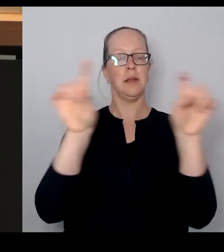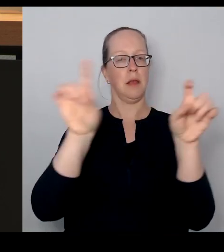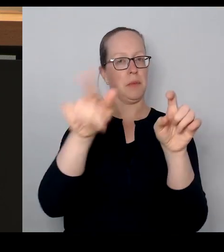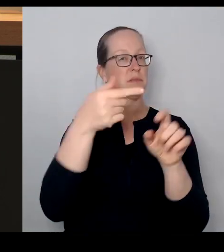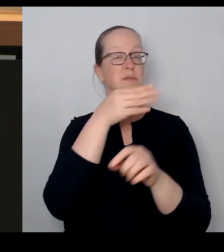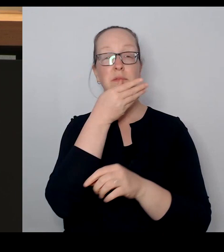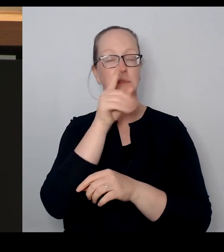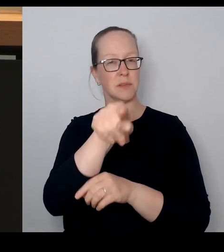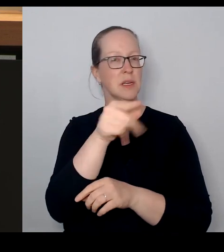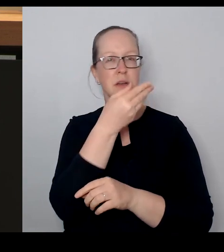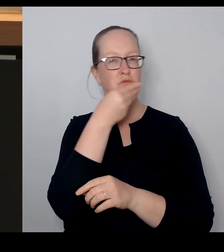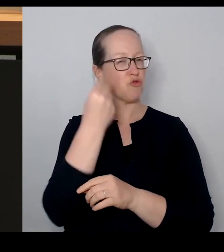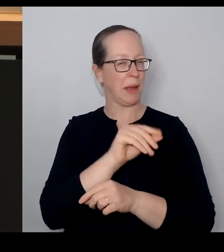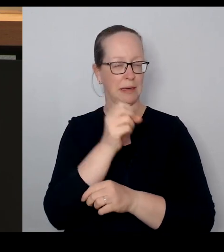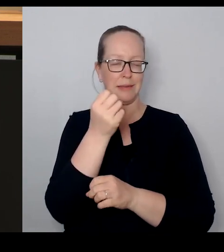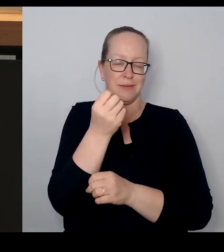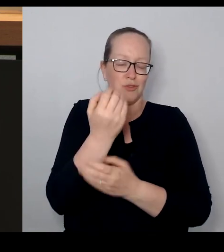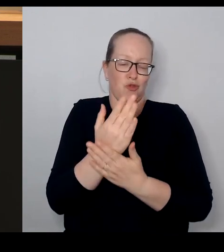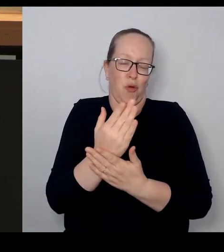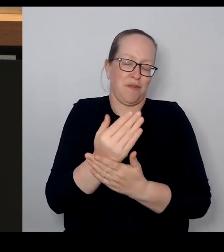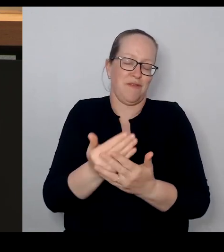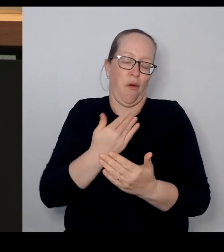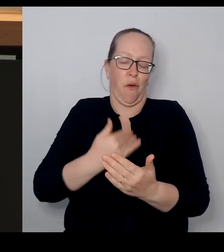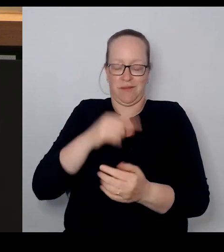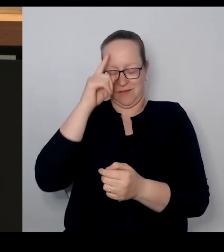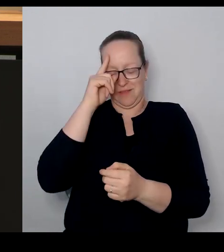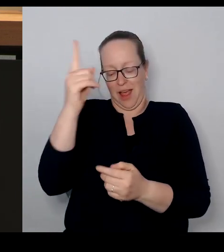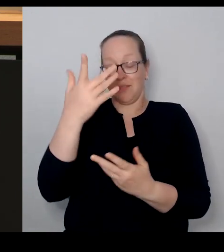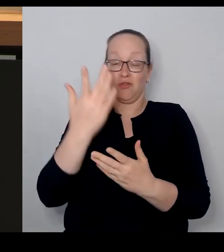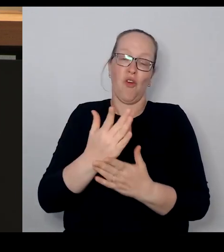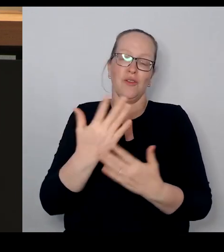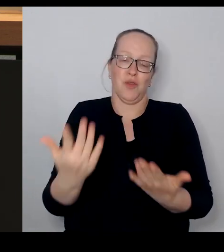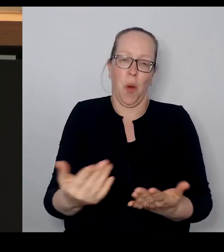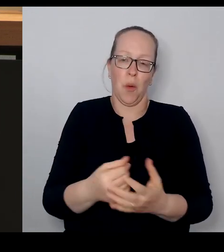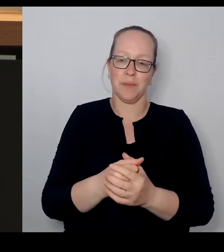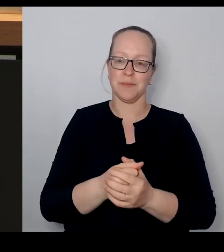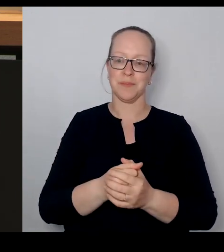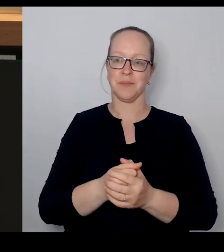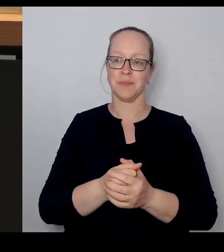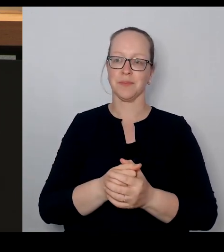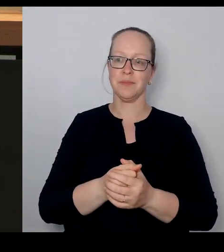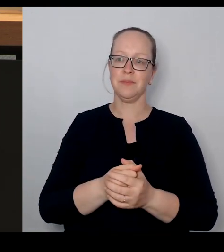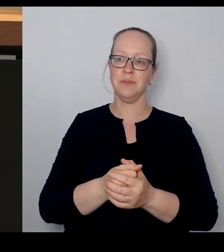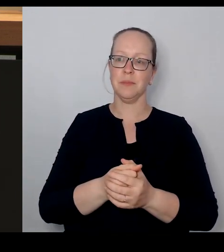Denn die Tatsache, dass wir gestern im Ausschuss oder in der Sprecherrunde im Anschluss an den Mobilitäts